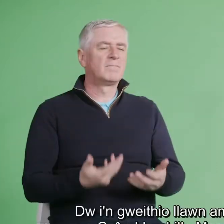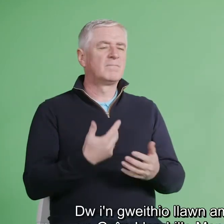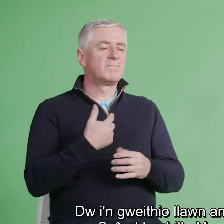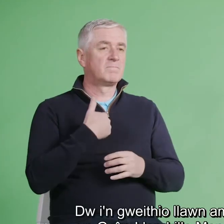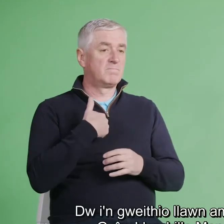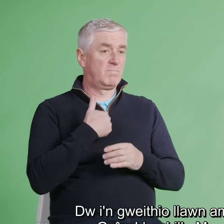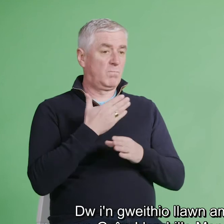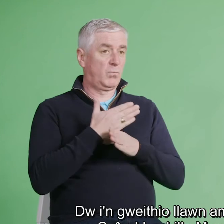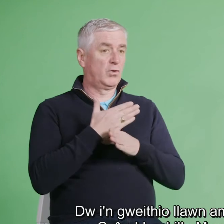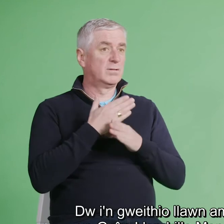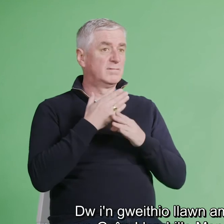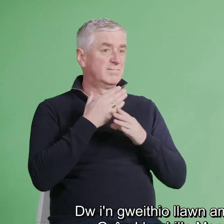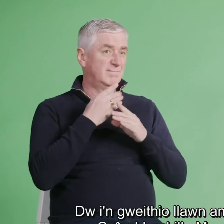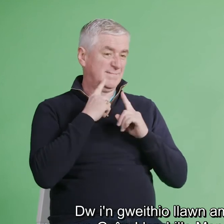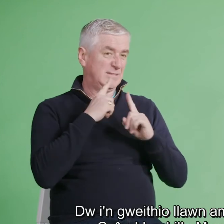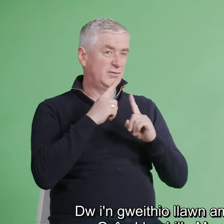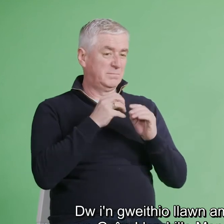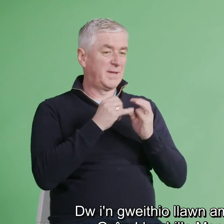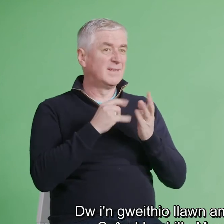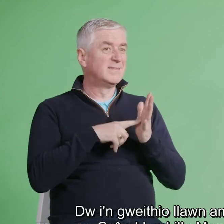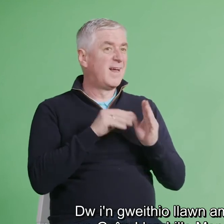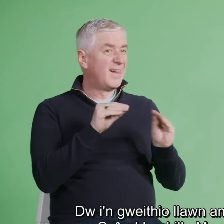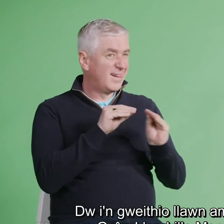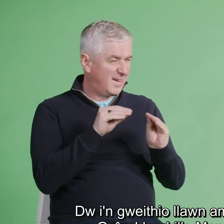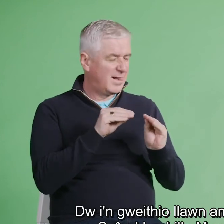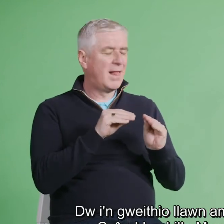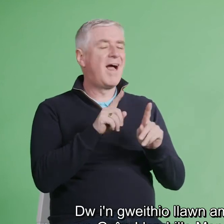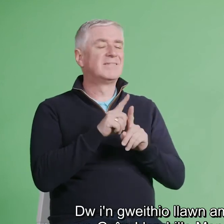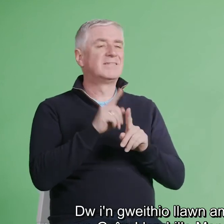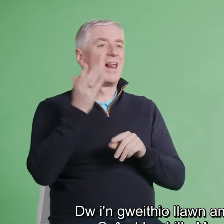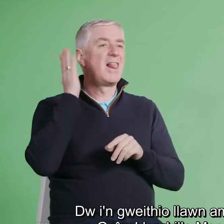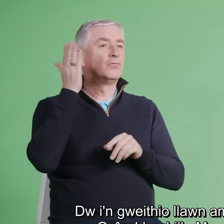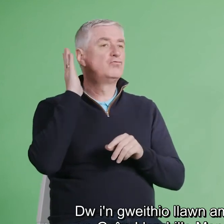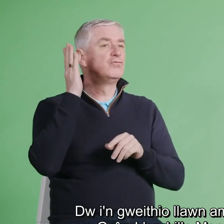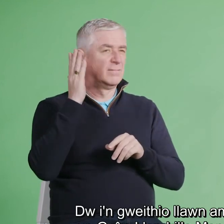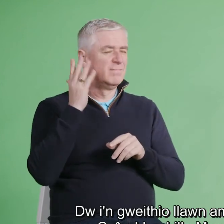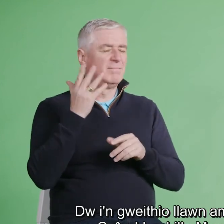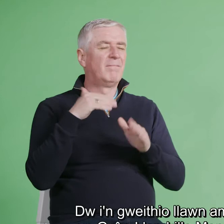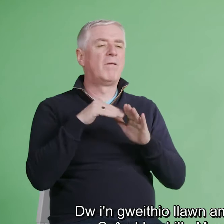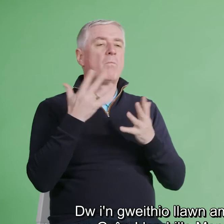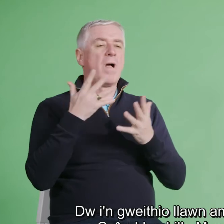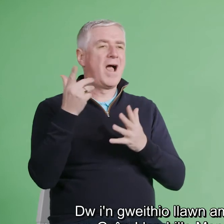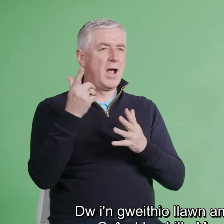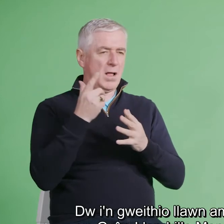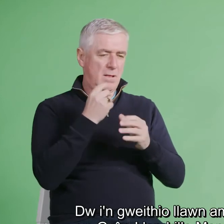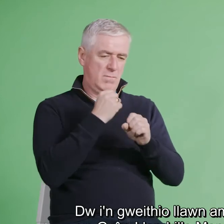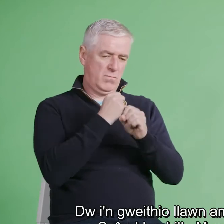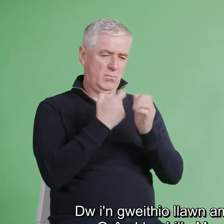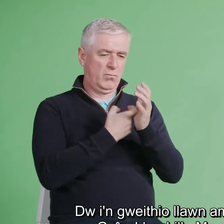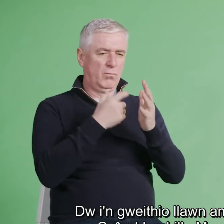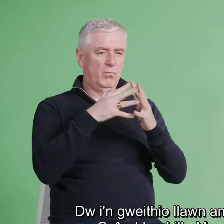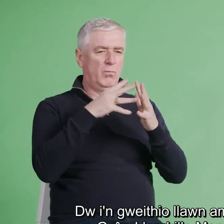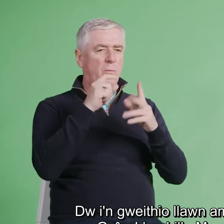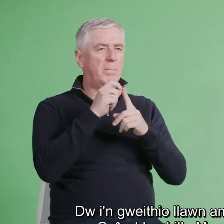Dw i'n gweithio llawn amser yn Grŵp Llandrillo Menai...